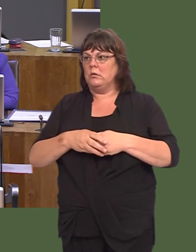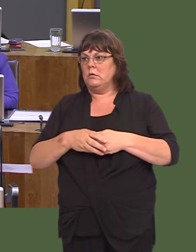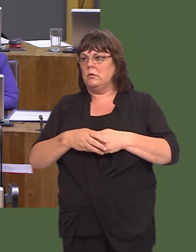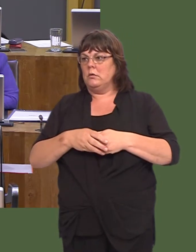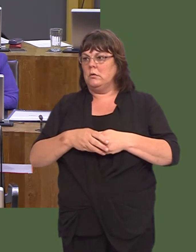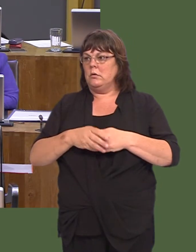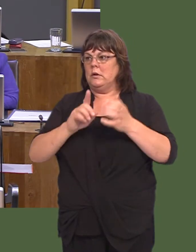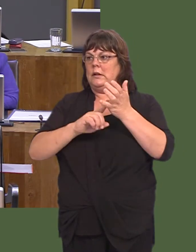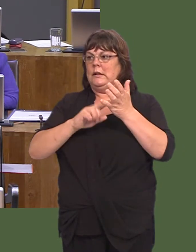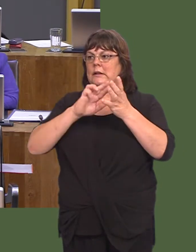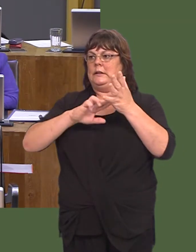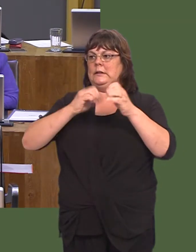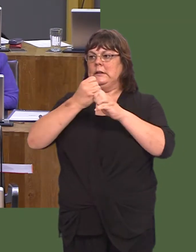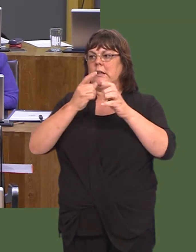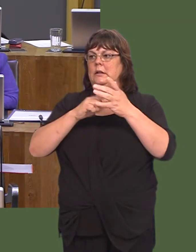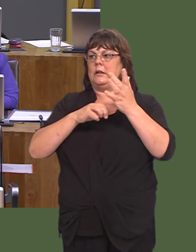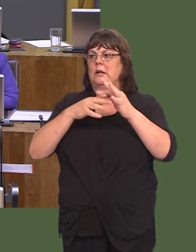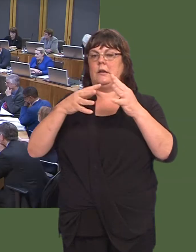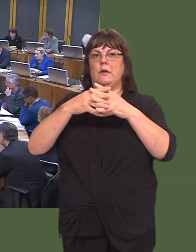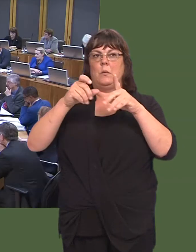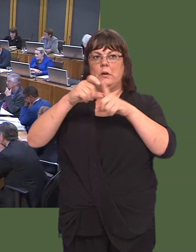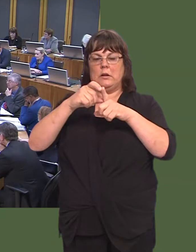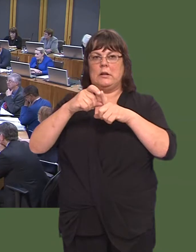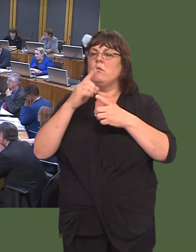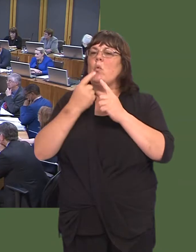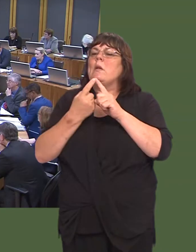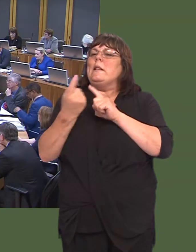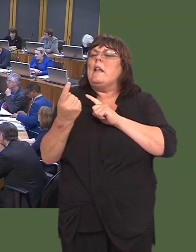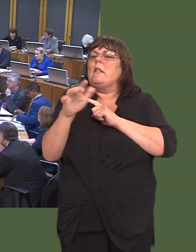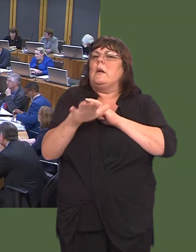rhai syín dod o Gwm Ogwr, syín gorfod teithio dros ddau gwm i fynd yno.